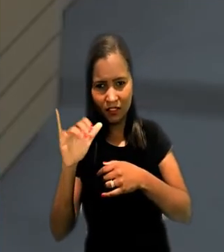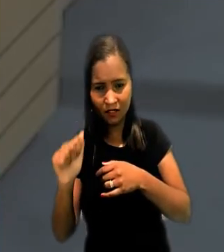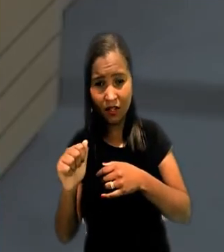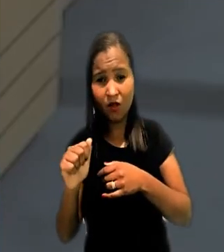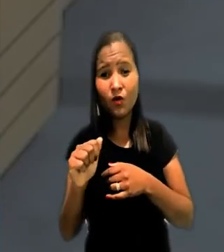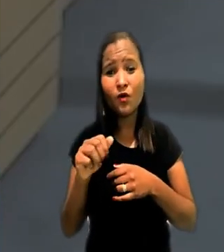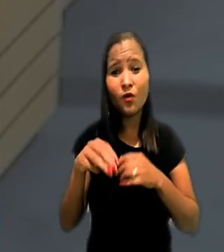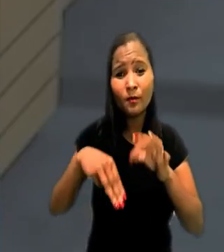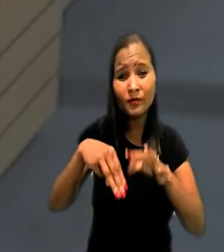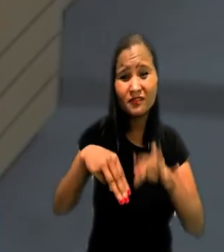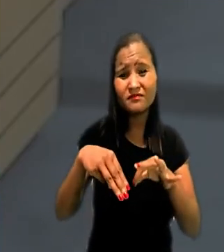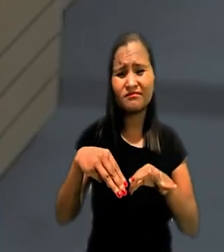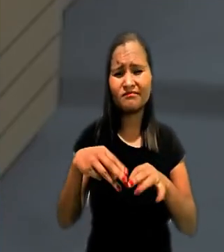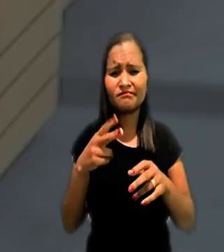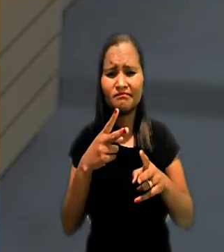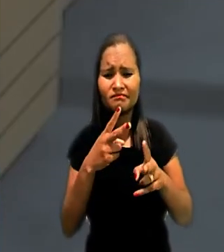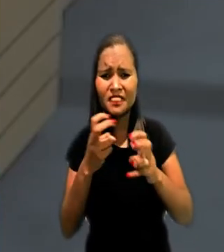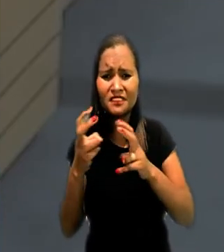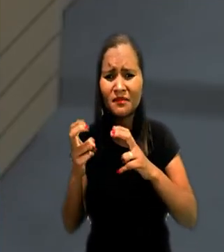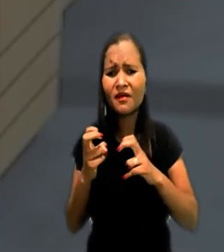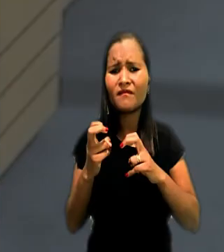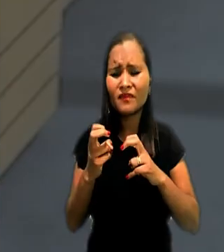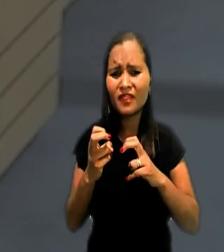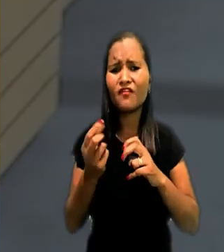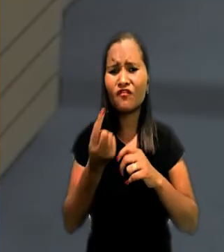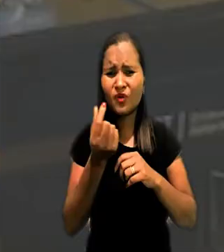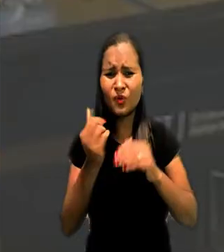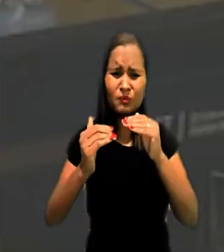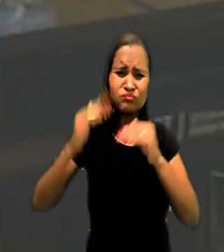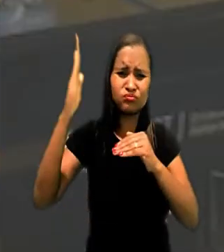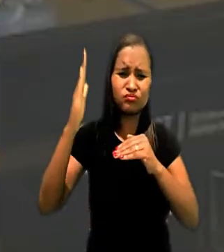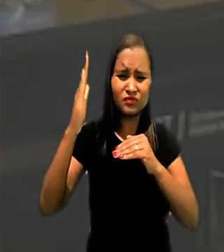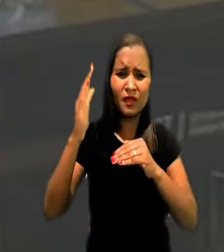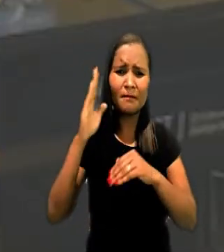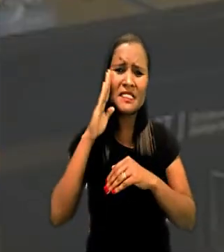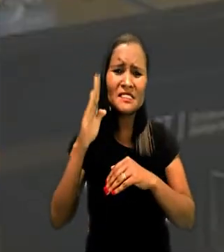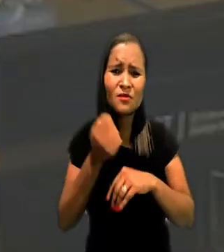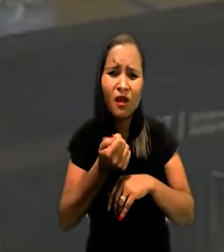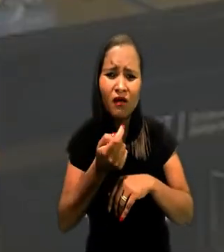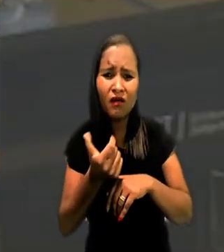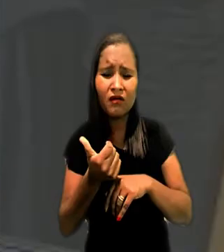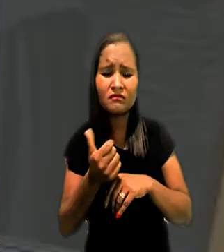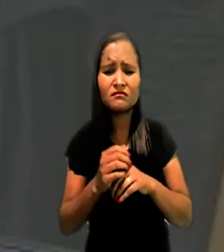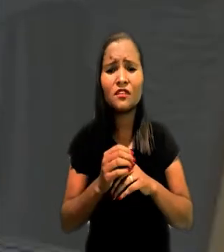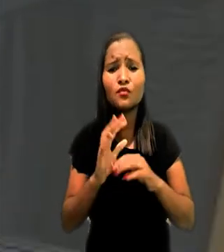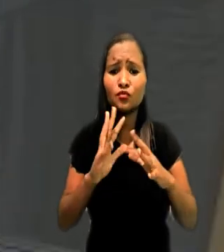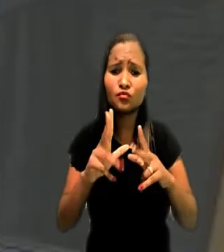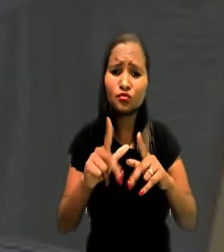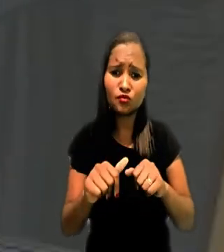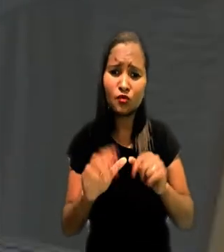do pedido extrapolou o princípio da razoabilidade. Por unanimidade, a turma restabeleceu a sentença